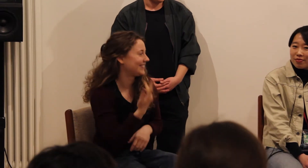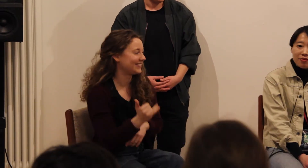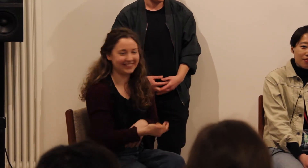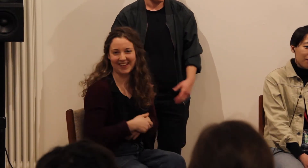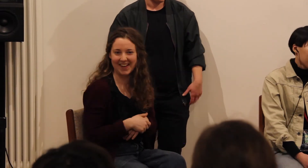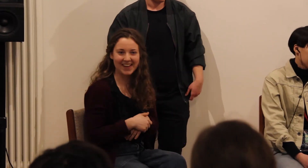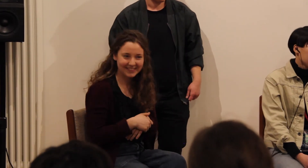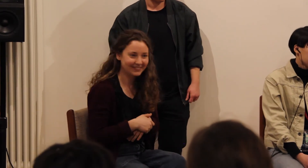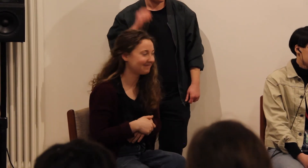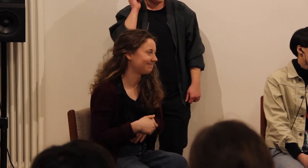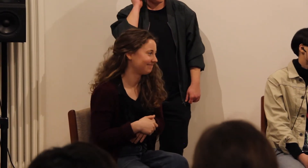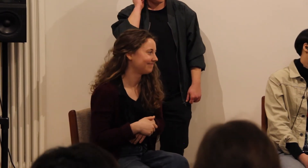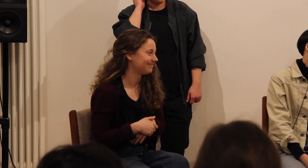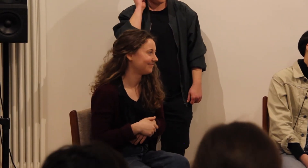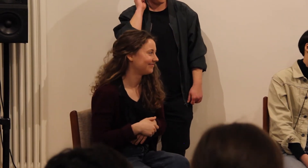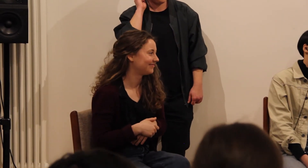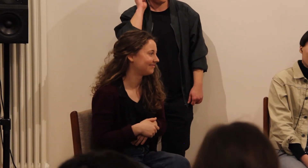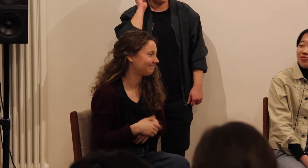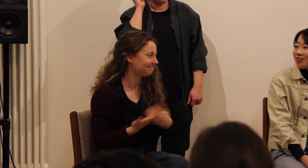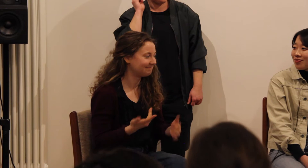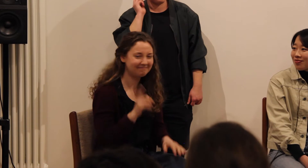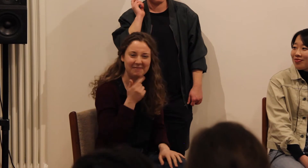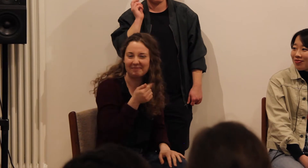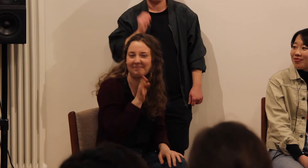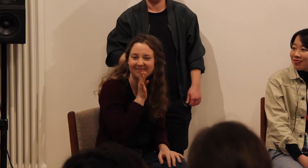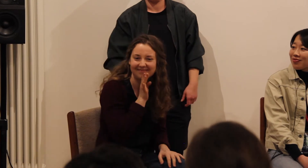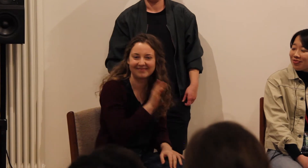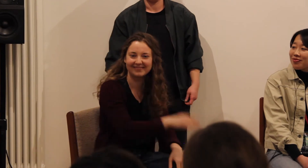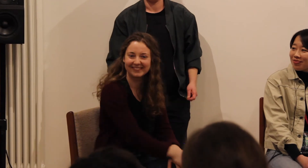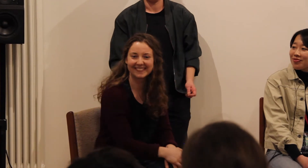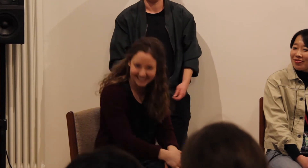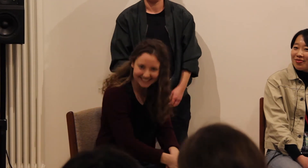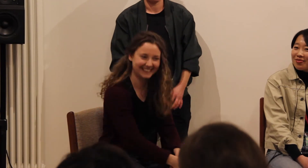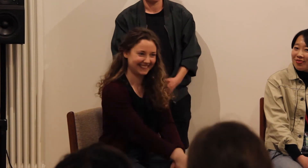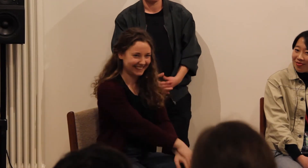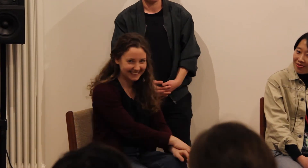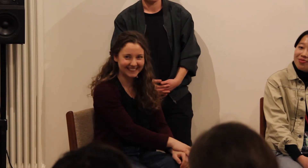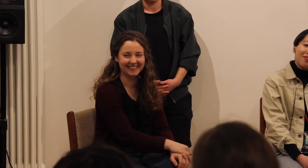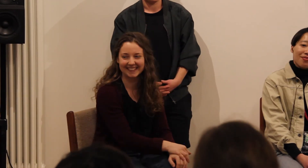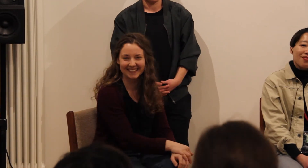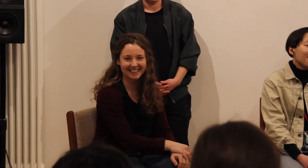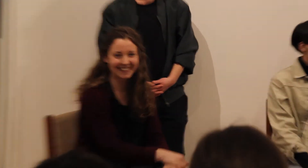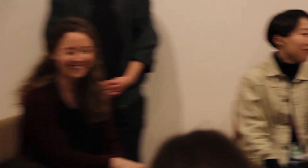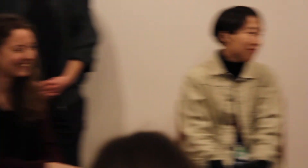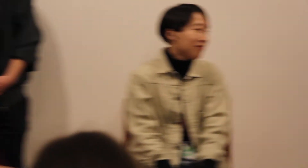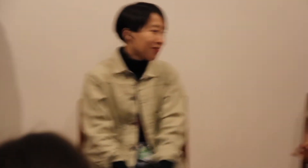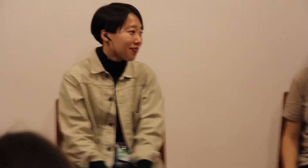z.B. auch mit Dana die hier auch mit sitzt. Ich denke das reicht auch zu meiner Person.